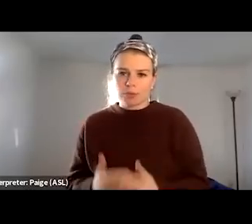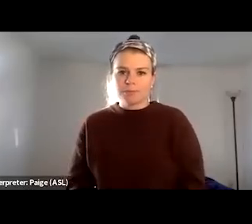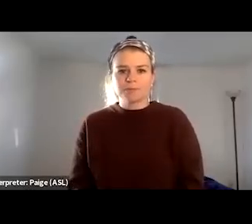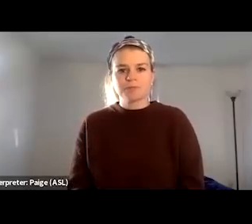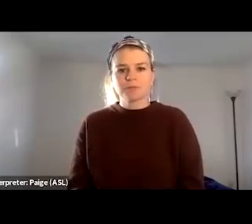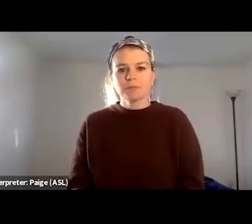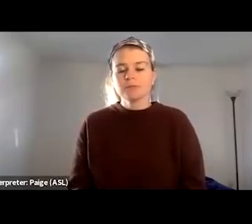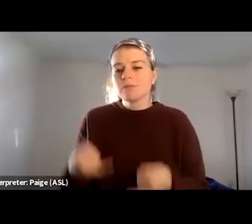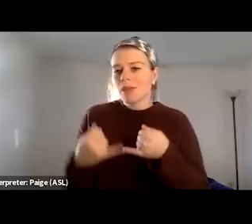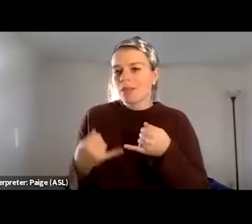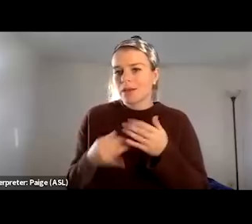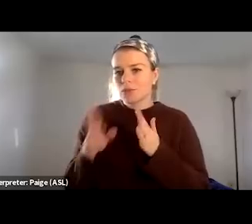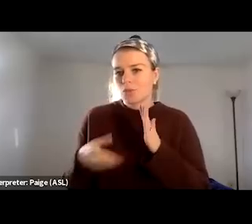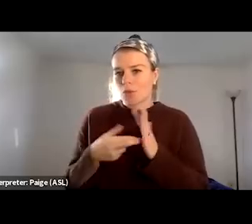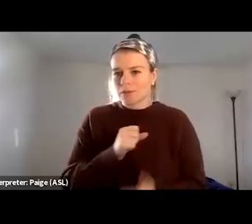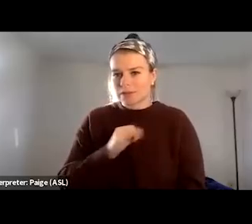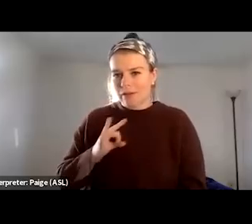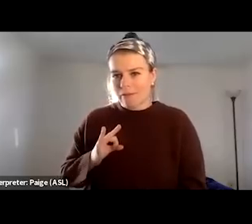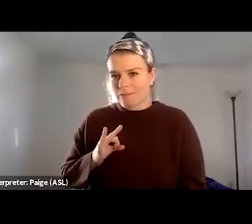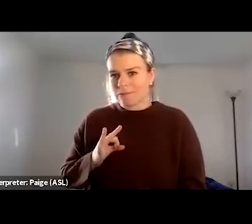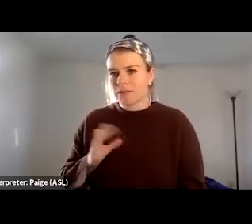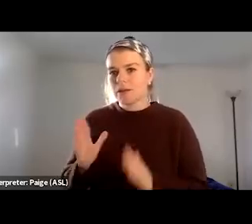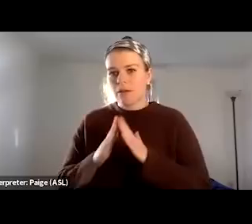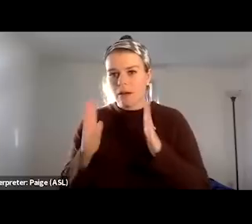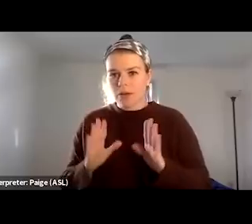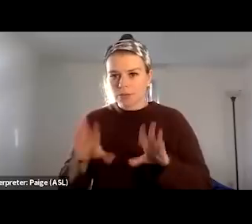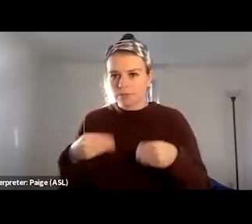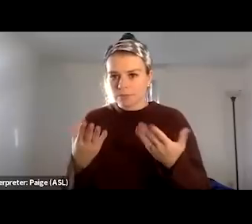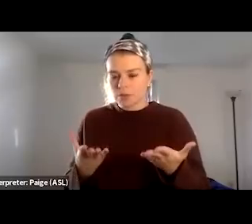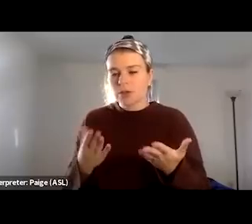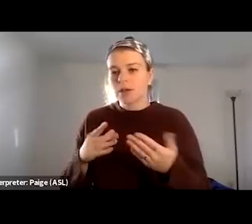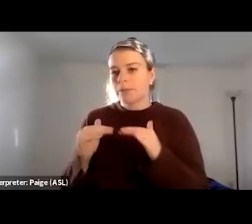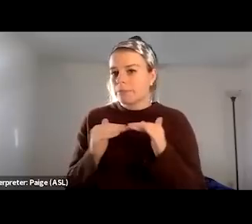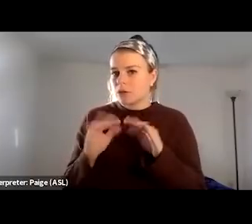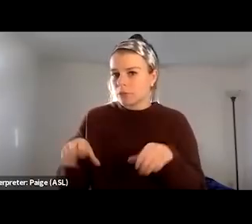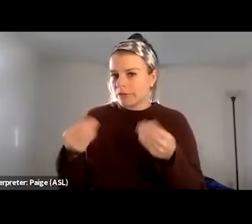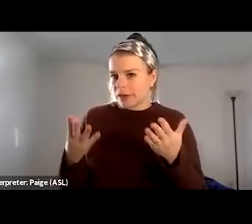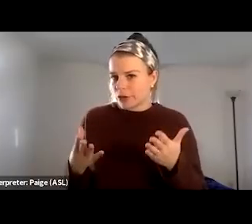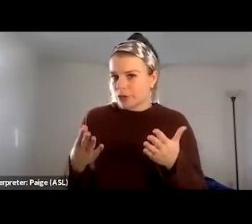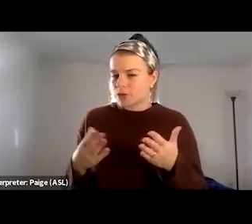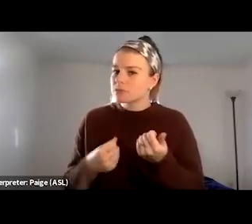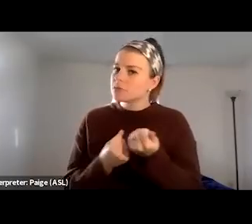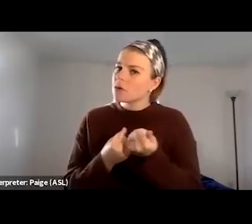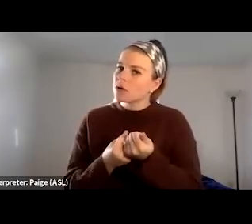Finalmente, el papel del personal y los proveedores de vivienda y pares. Se ha encontrado que el apoyo del personal de vivienda